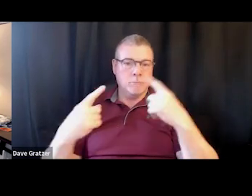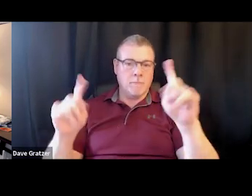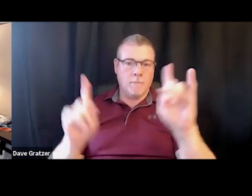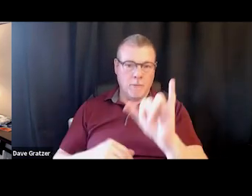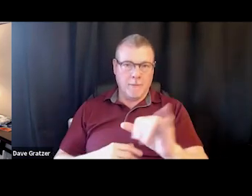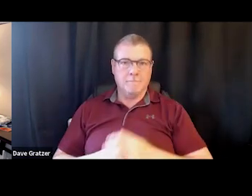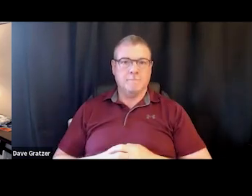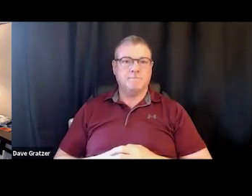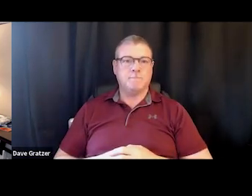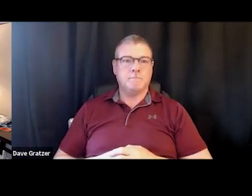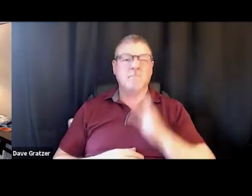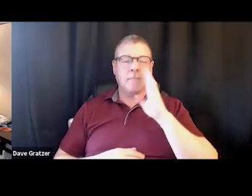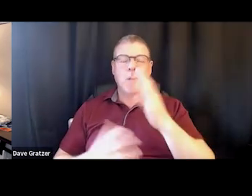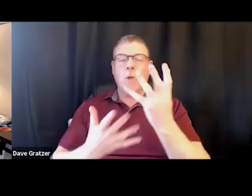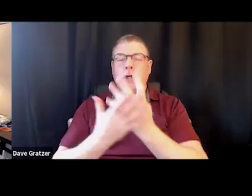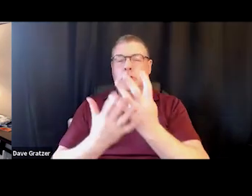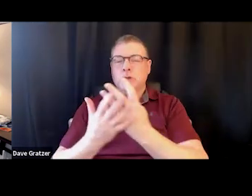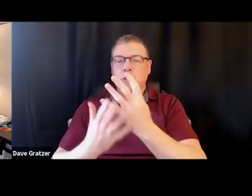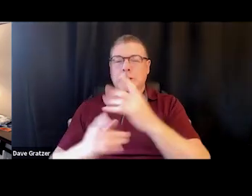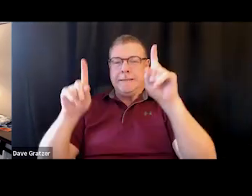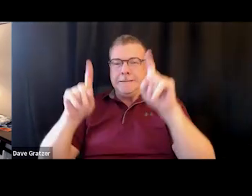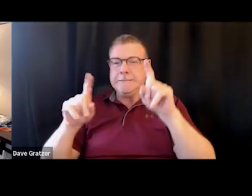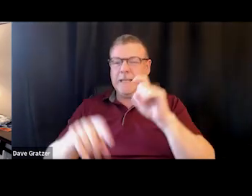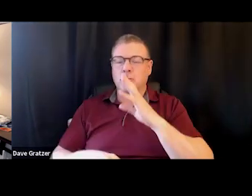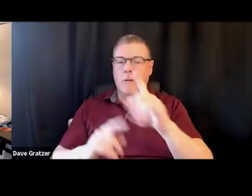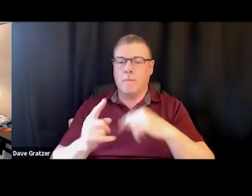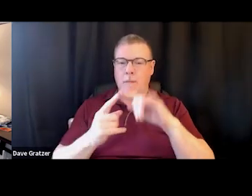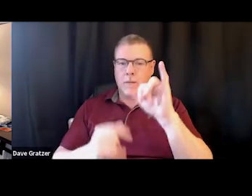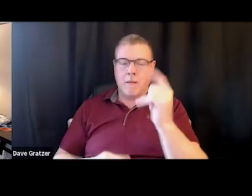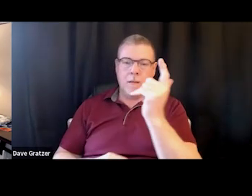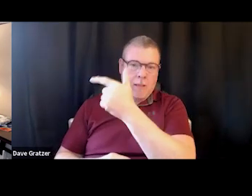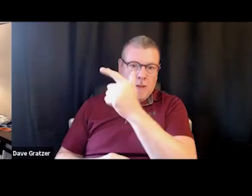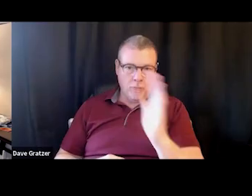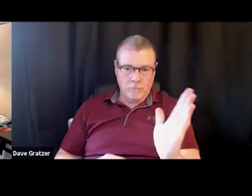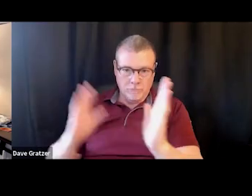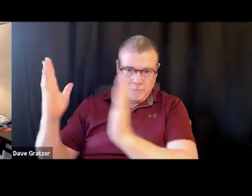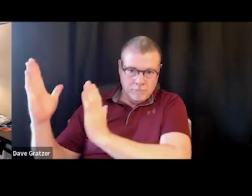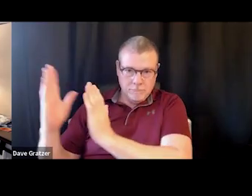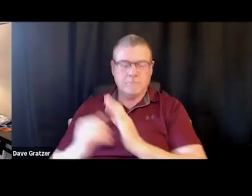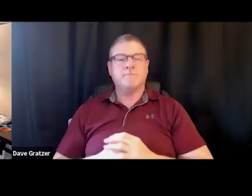Vamos a hablar sobre la detección más adelante y esa es una gran razón para enfocarse en la detección de lesiones cerebrales.